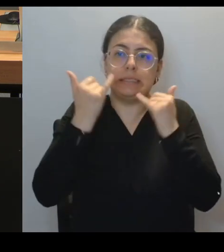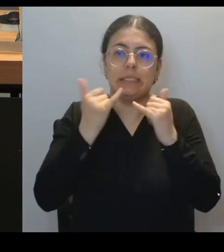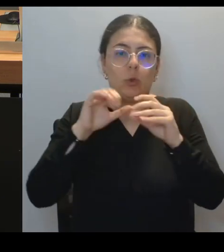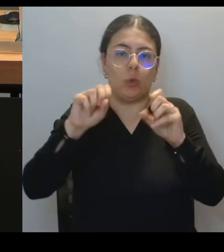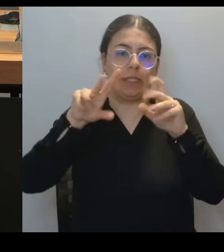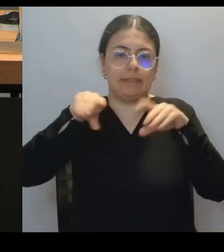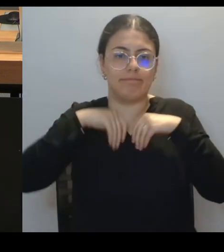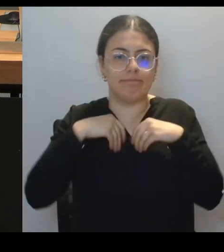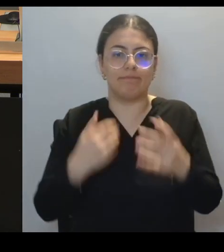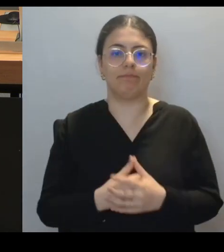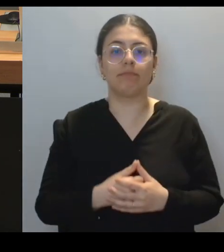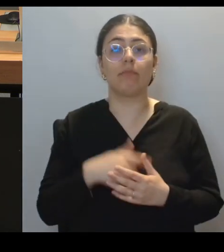Culture für die Mobilitätswende.